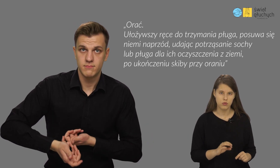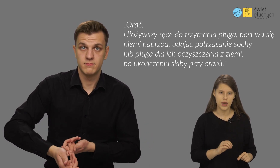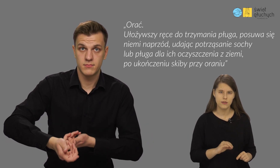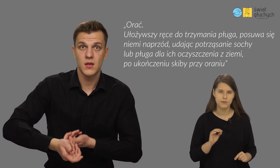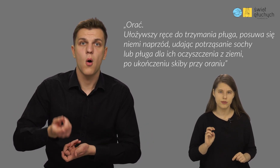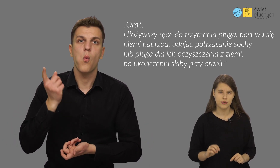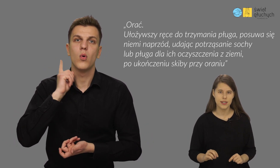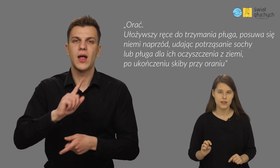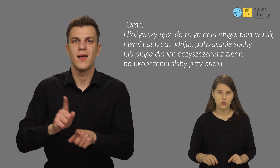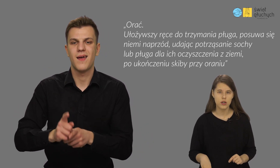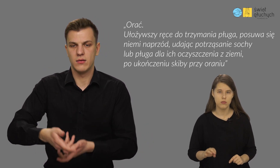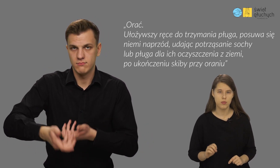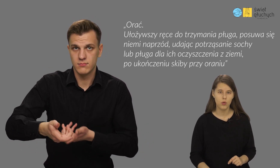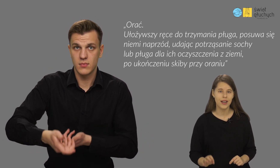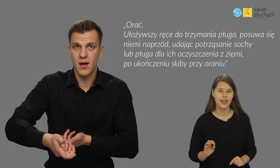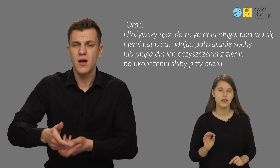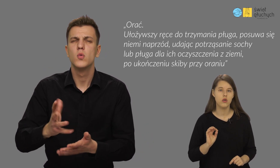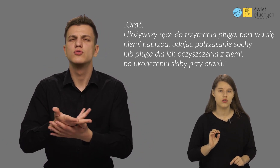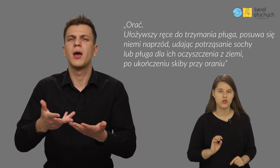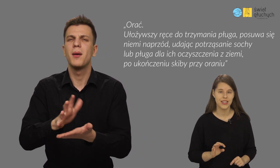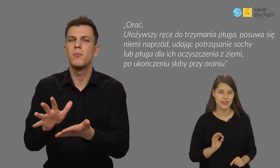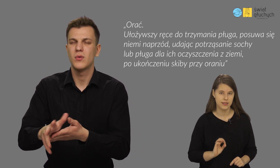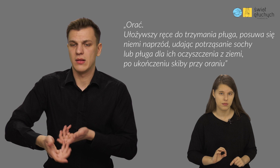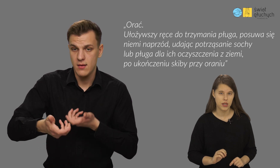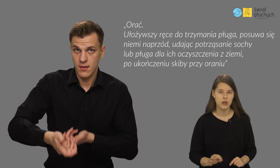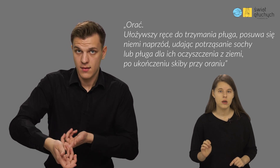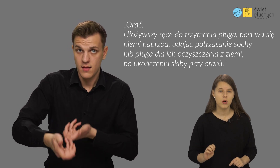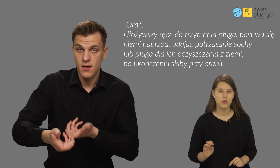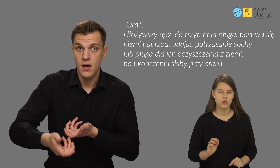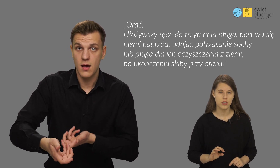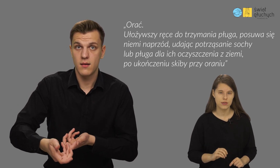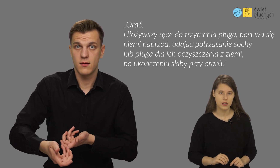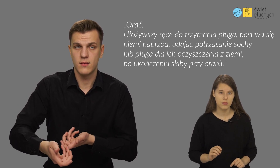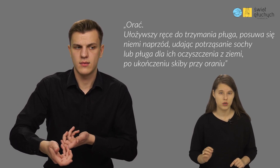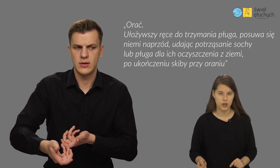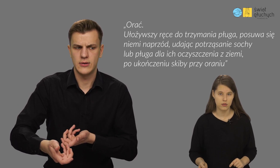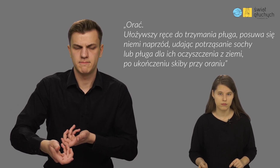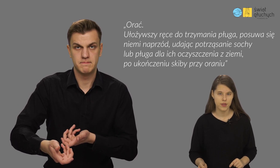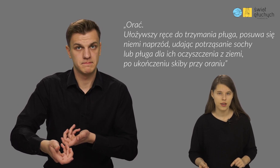udając potrząsanie sochy lub pługa dla ich oczyszczenia z ziemi, po ukończeniu skiby przy oraniu”.